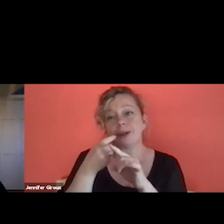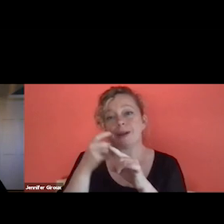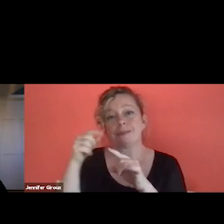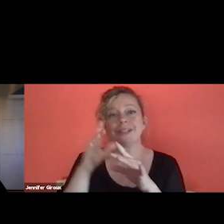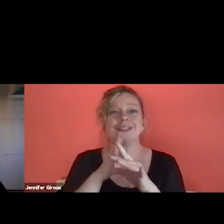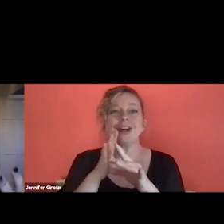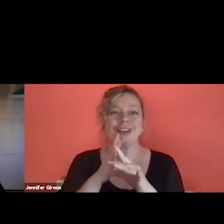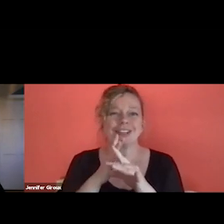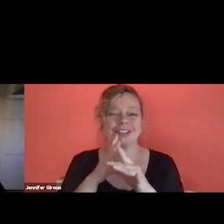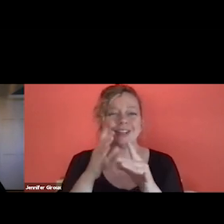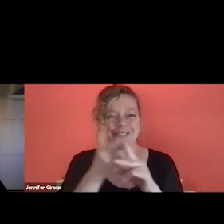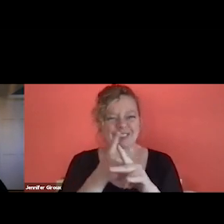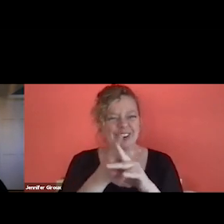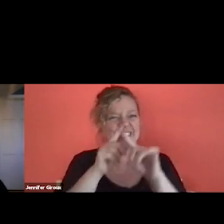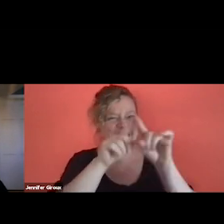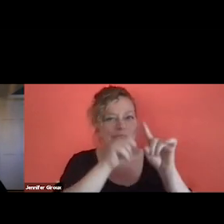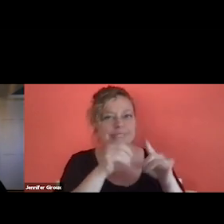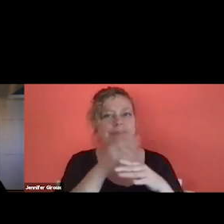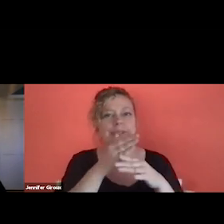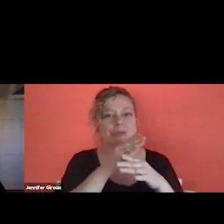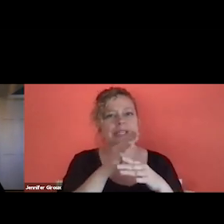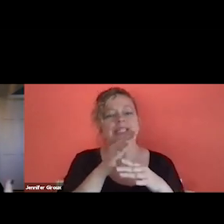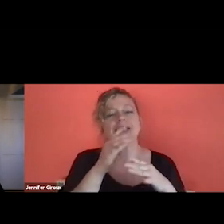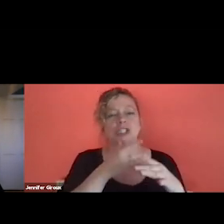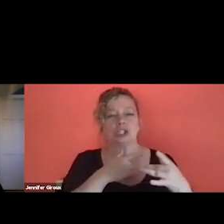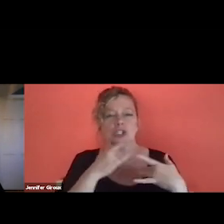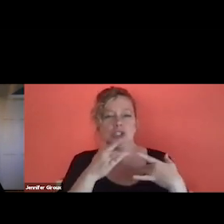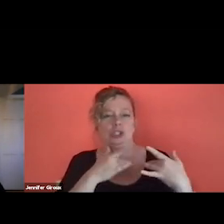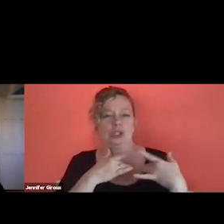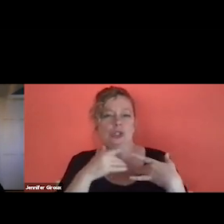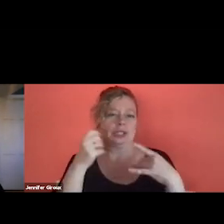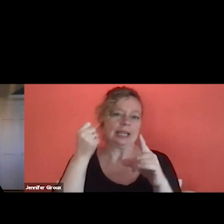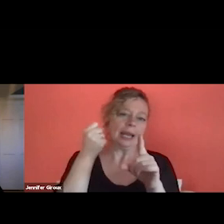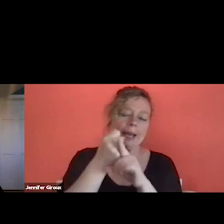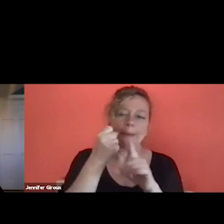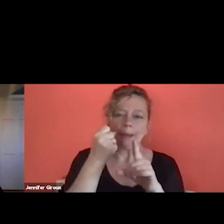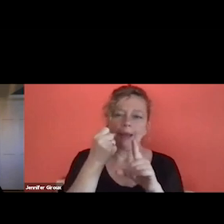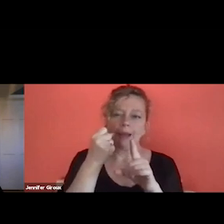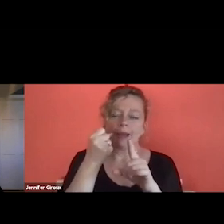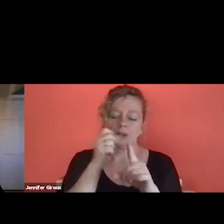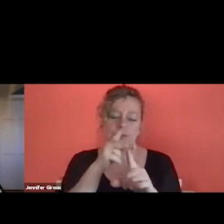podrán descubrir las diferencias entre estas preocupaciones, el impacto que pueden tener tanto en su vida personal como profesional